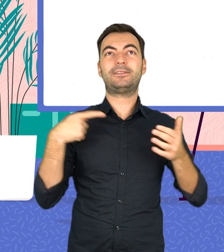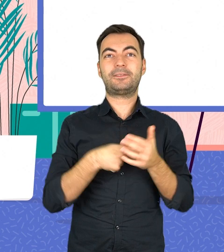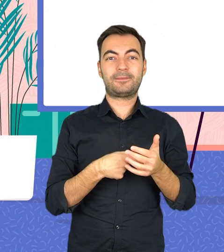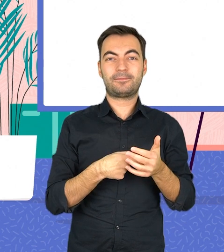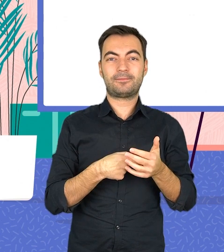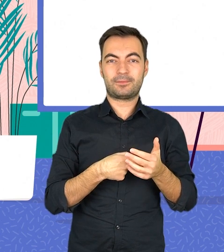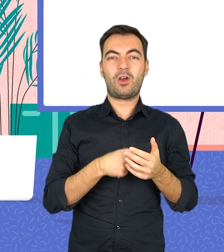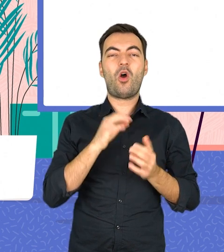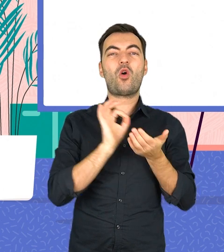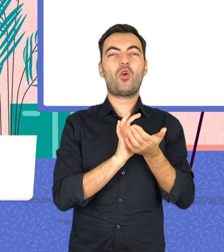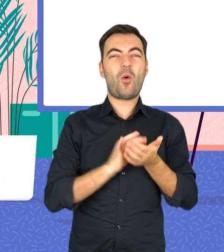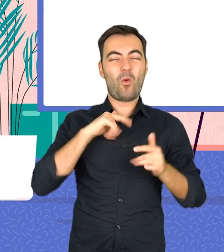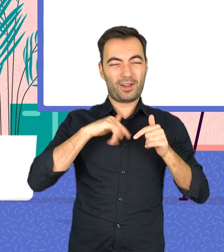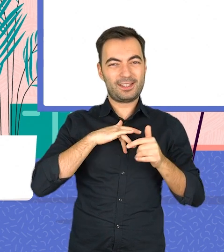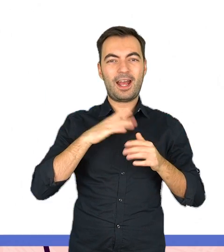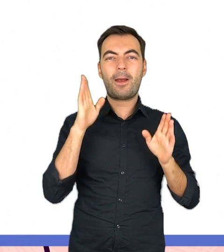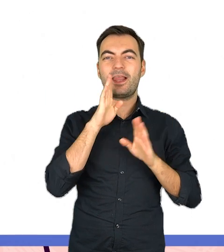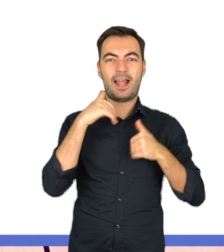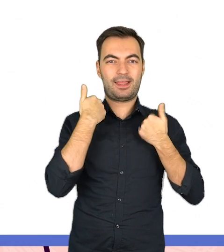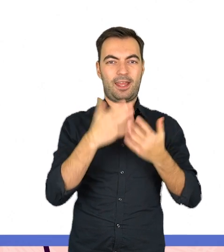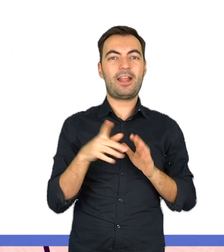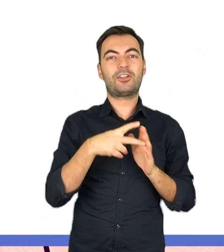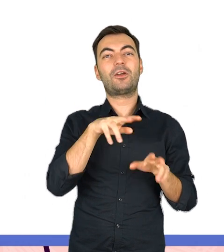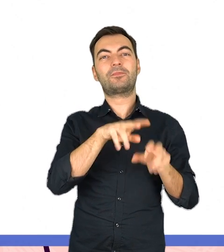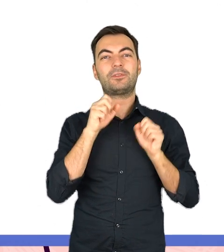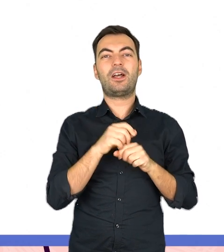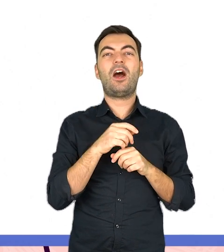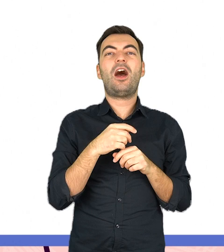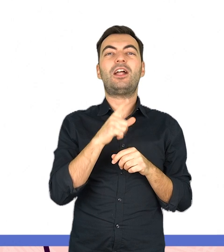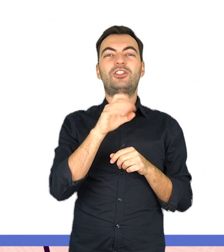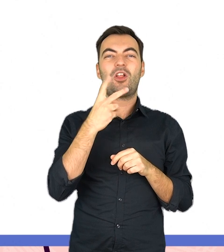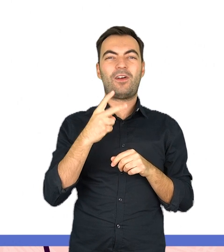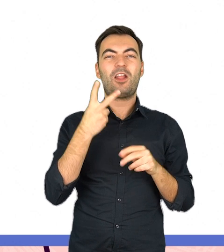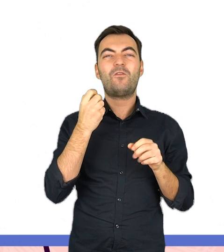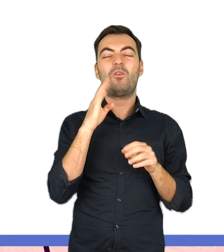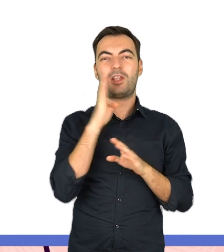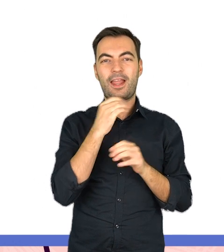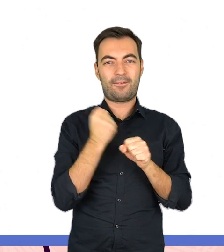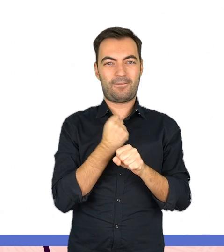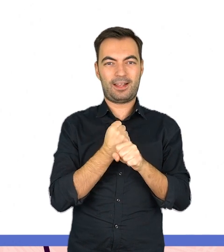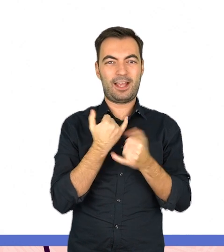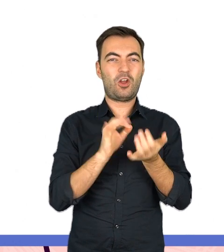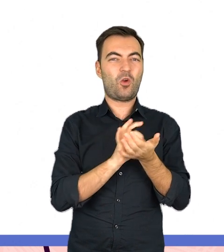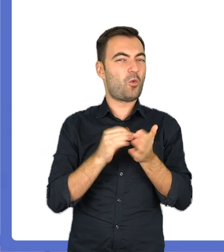tego by dostarczyć komórkom tlen i odebrać dwutlenek węgla którego komórki już nie potrzebują.